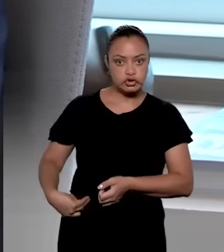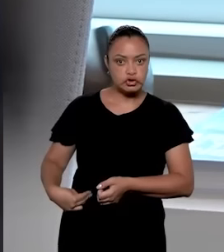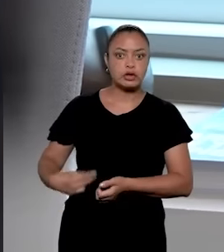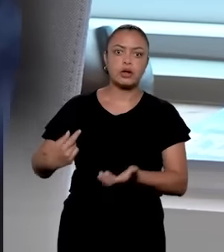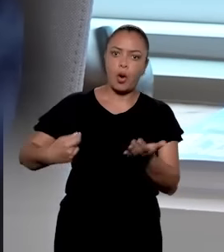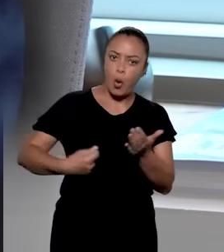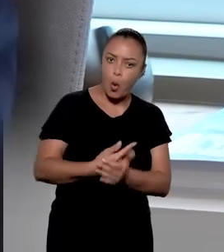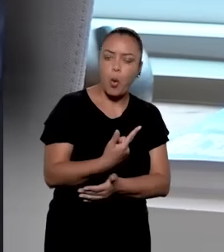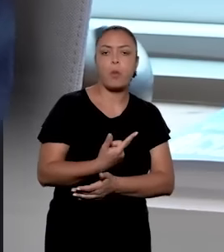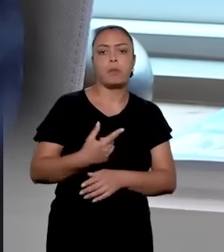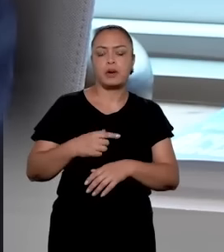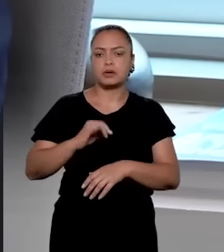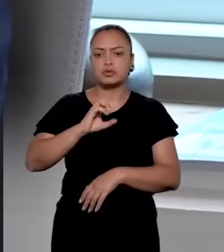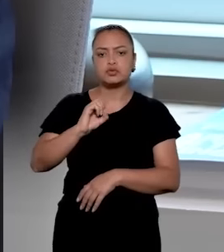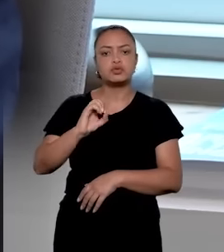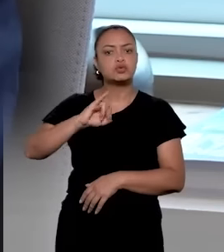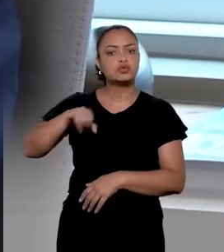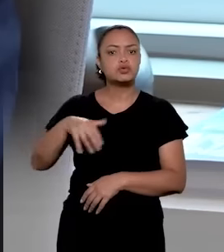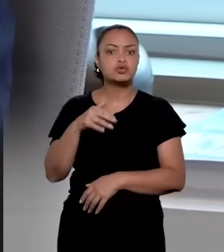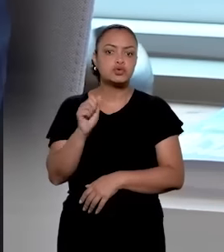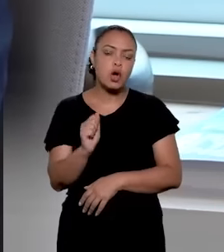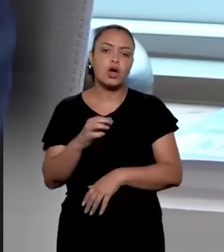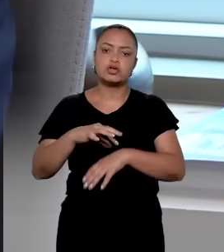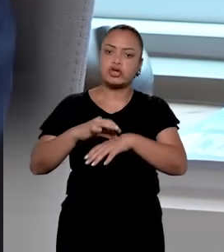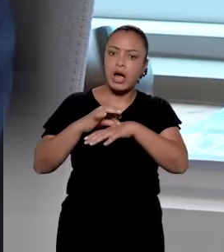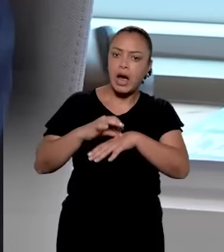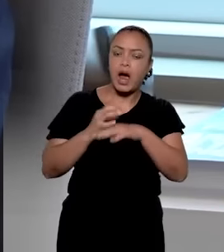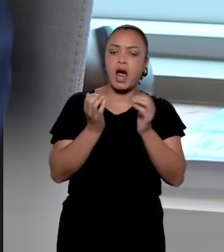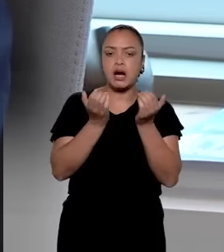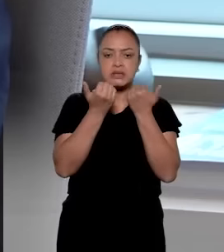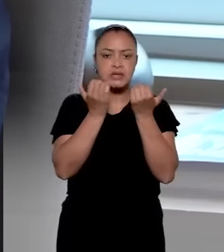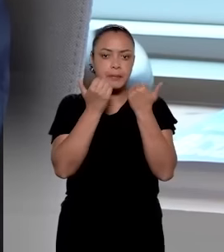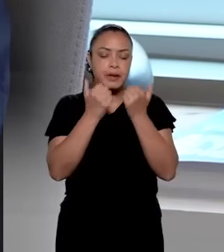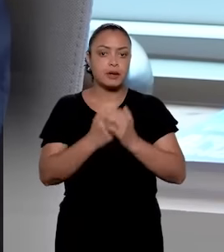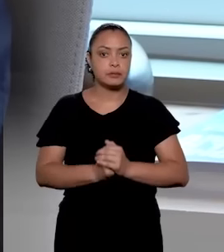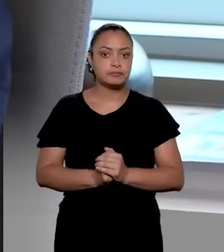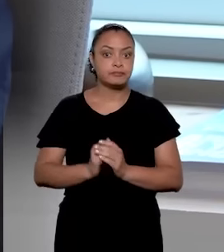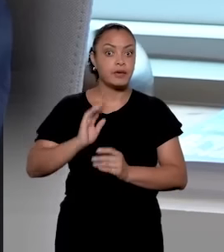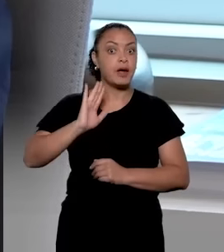fantástico, é o grande comprador de soja, de carne, milho, país maravilhoso para nós,